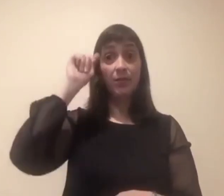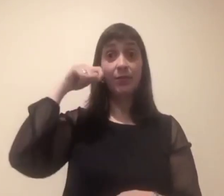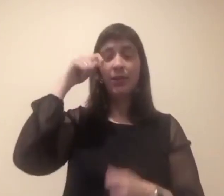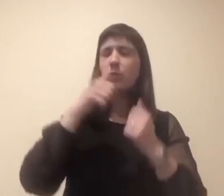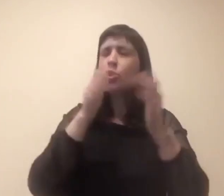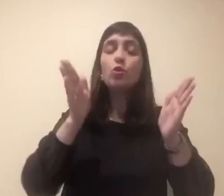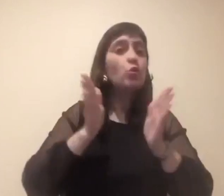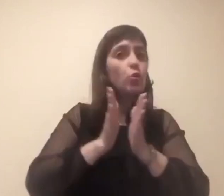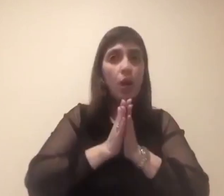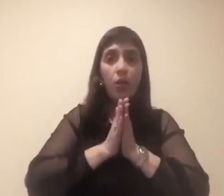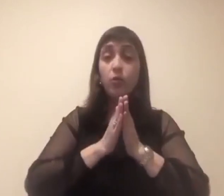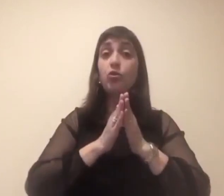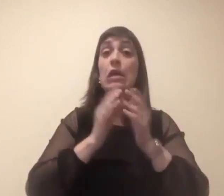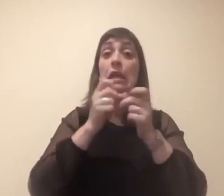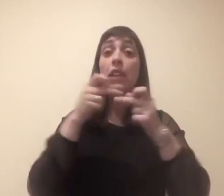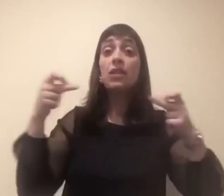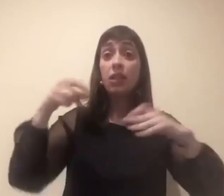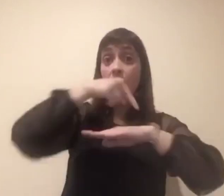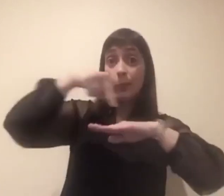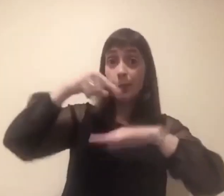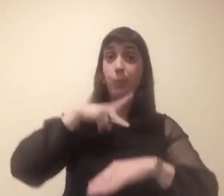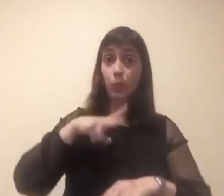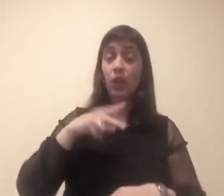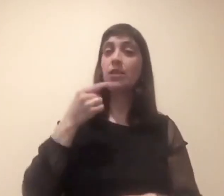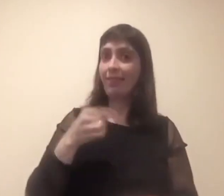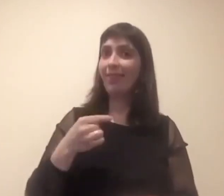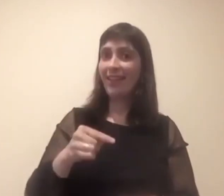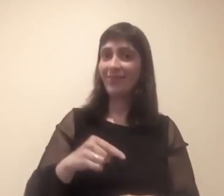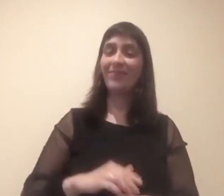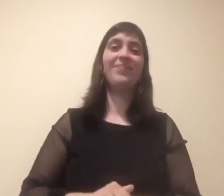Todos os filmes estão legendados em português, assim como o solo de teatro que André Murraças concebeu para o festival